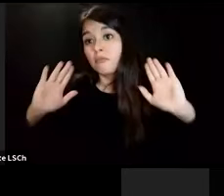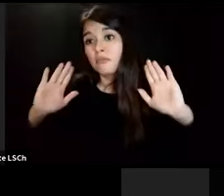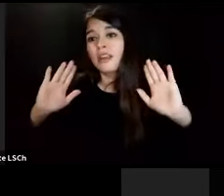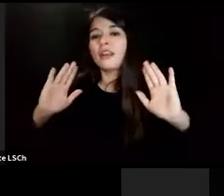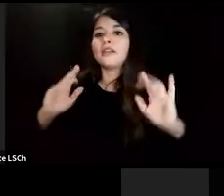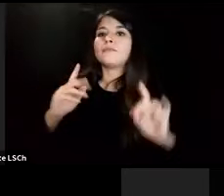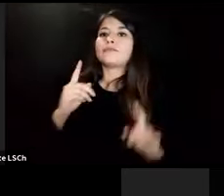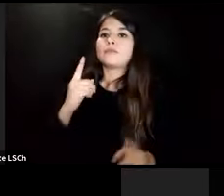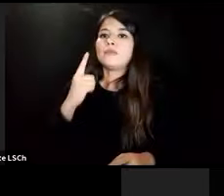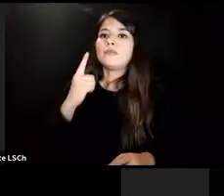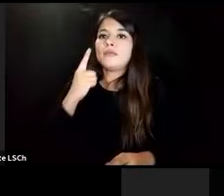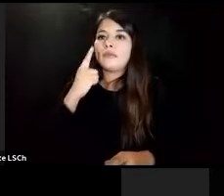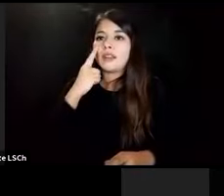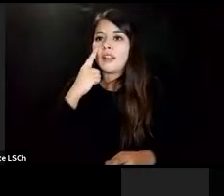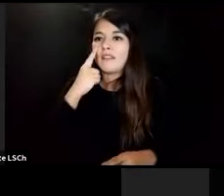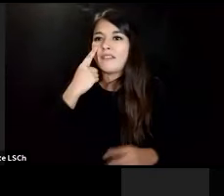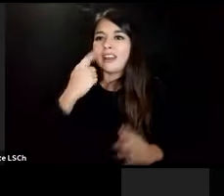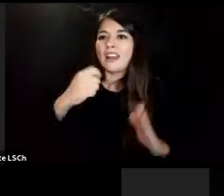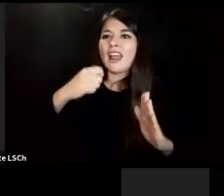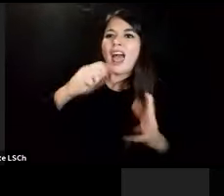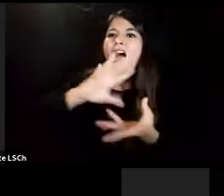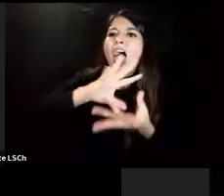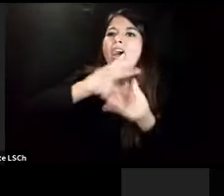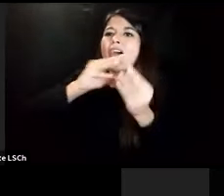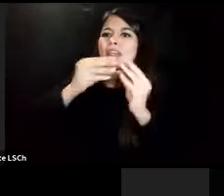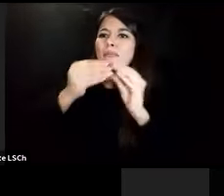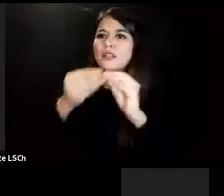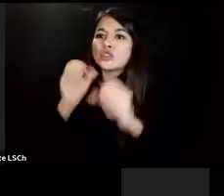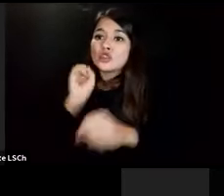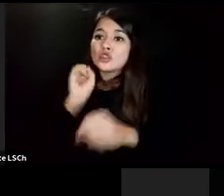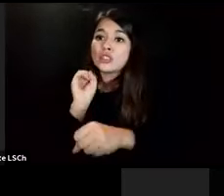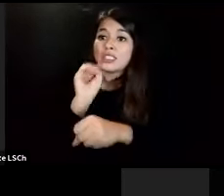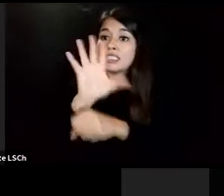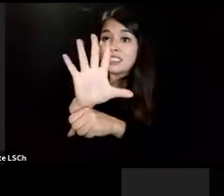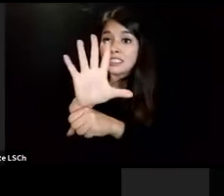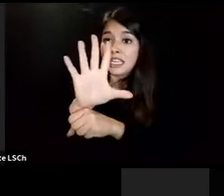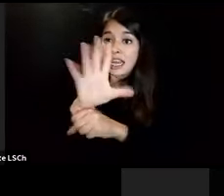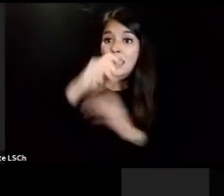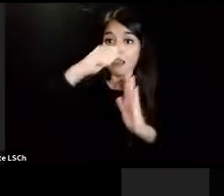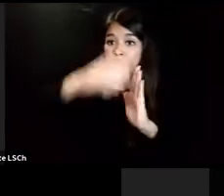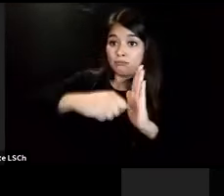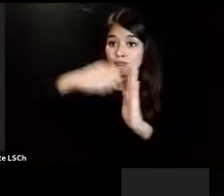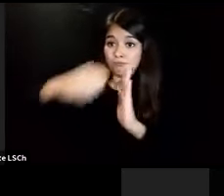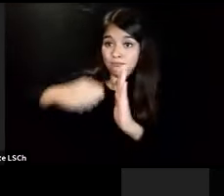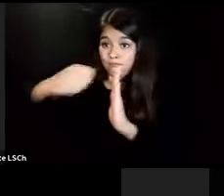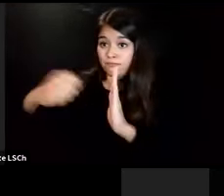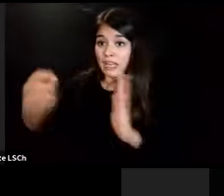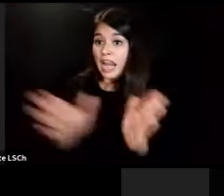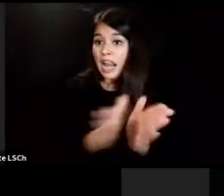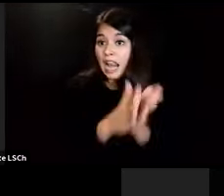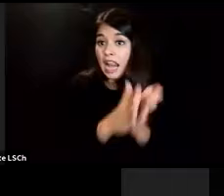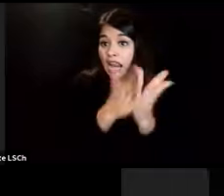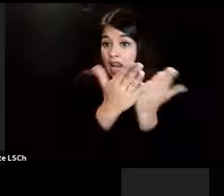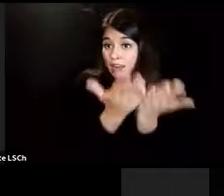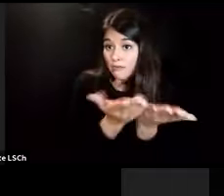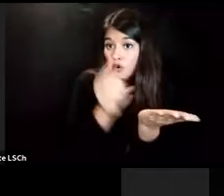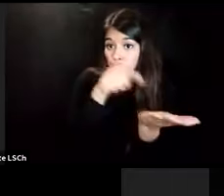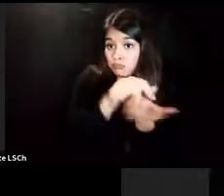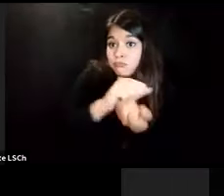la adaptación al cine de un audio -de un audiolibro- la adaptación al cine de una novela implica una cierta discriminación,